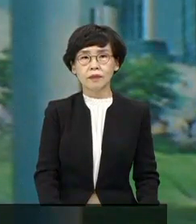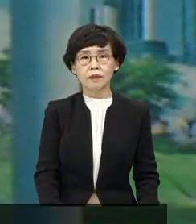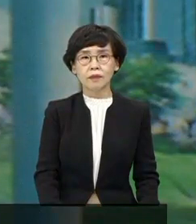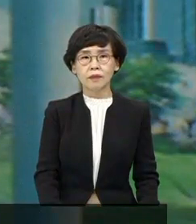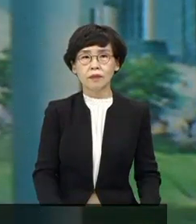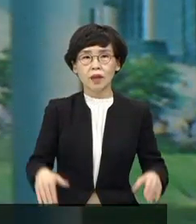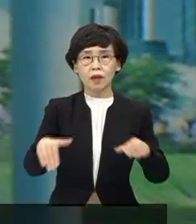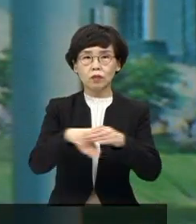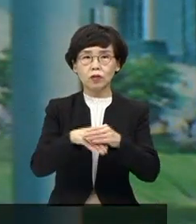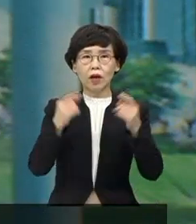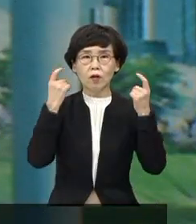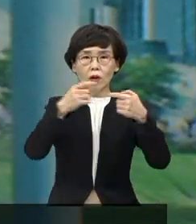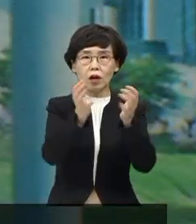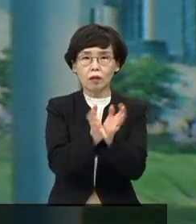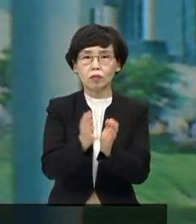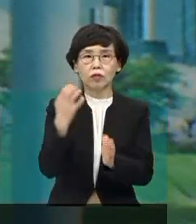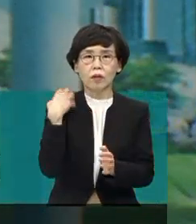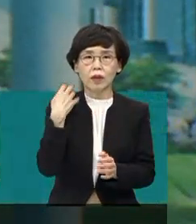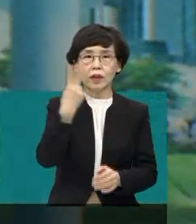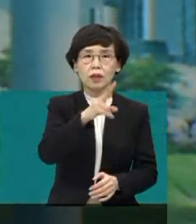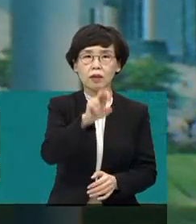(앵커) 문화체육관광부 주관 2021년 열린